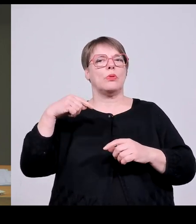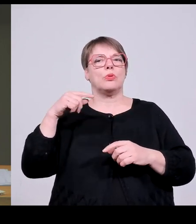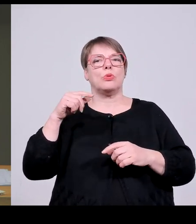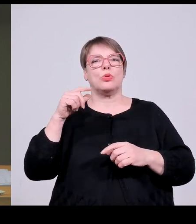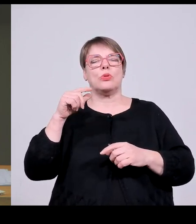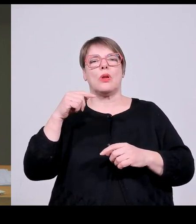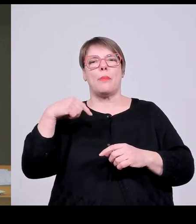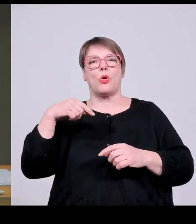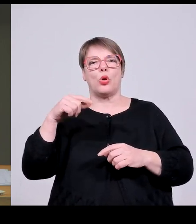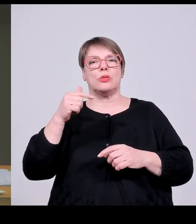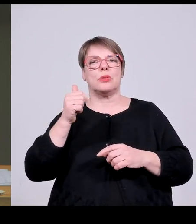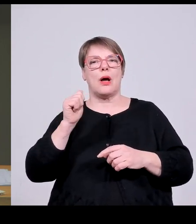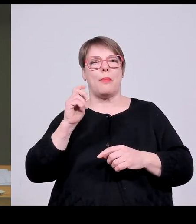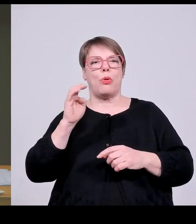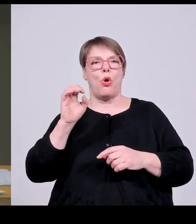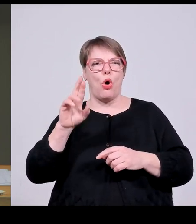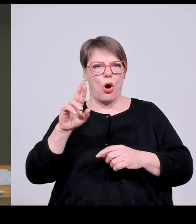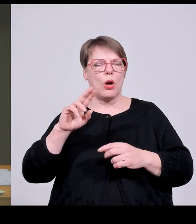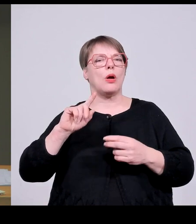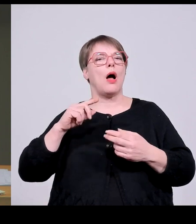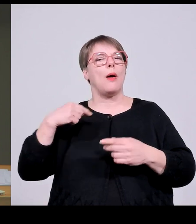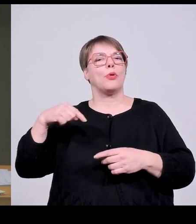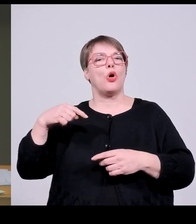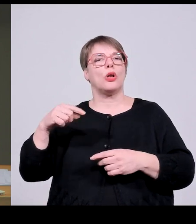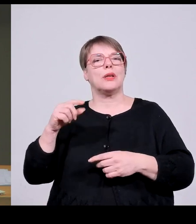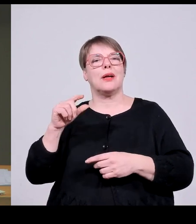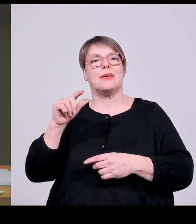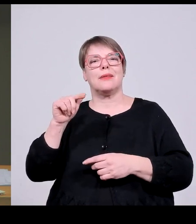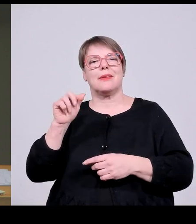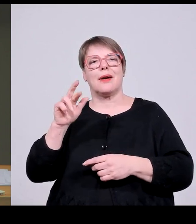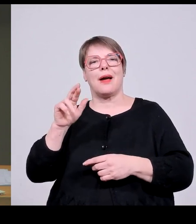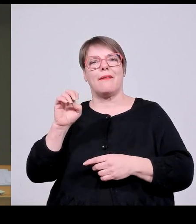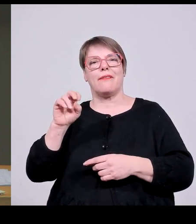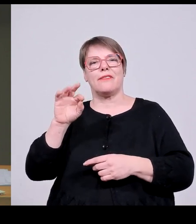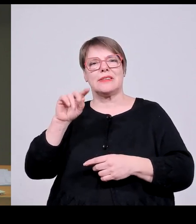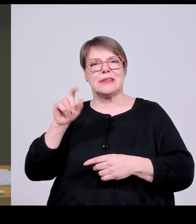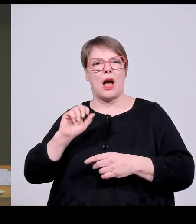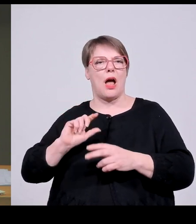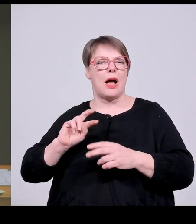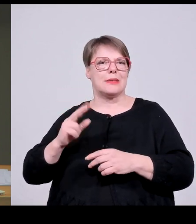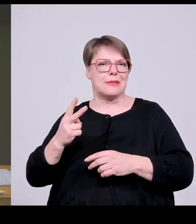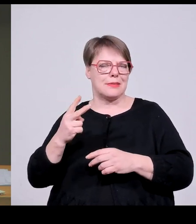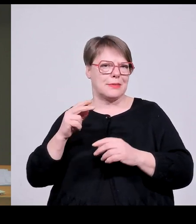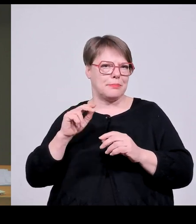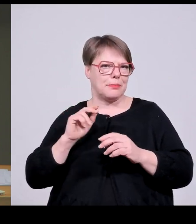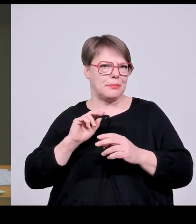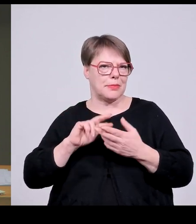diese acht Wahlen in einem Wahlgang durchzuführen. Sie erhalten nun also für jedes Gremium einen Stimmzettel, also